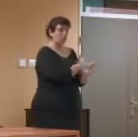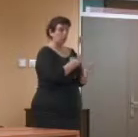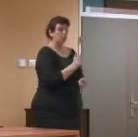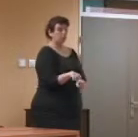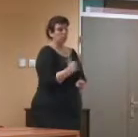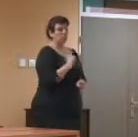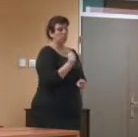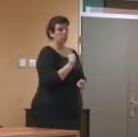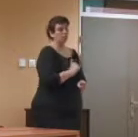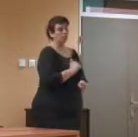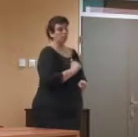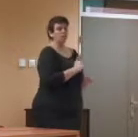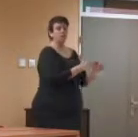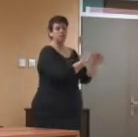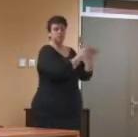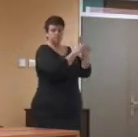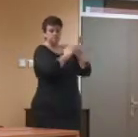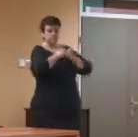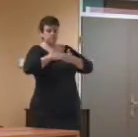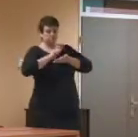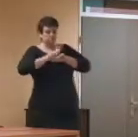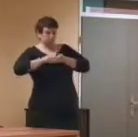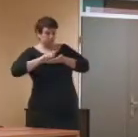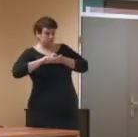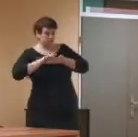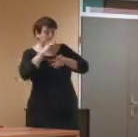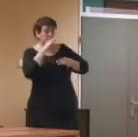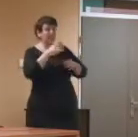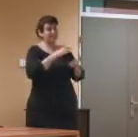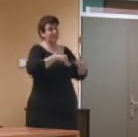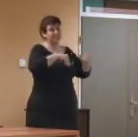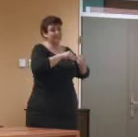por estratégias judiciales, muy buenas estratégias judiciales diría yo, el caso